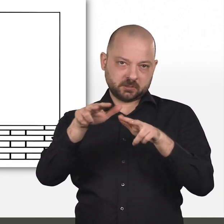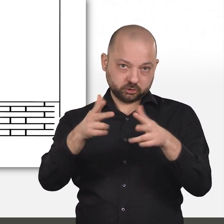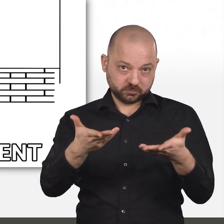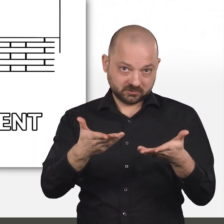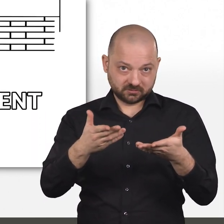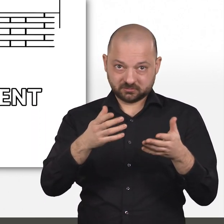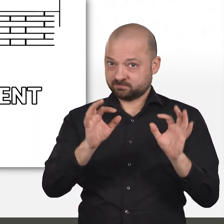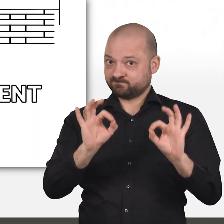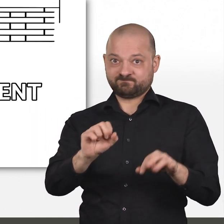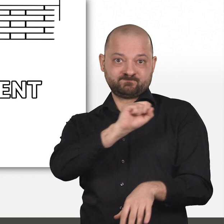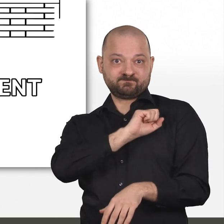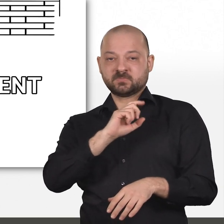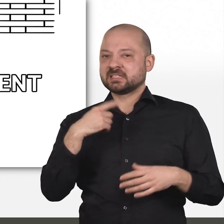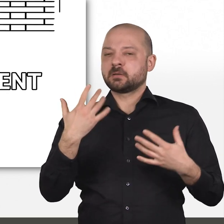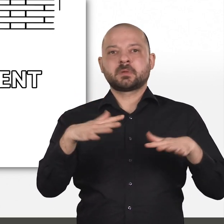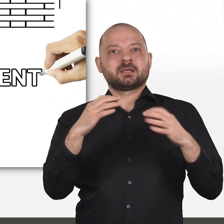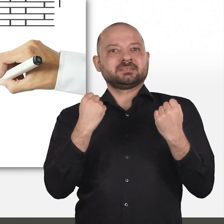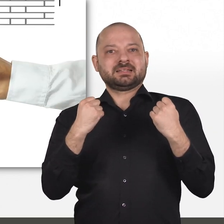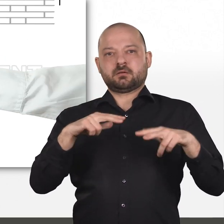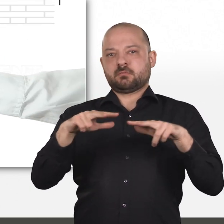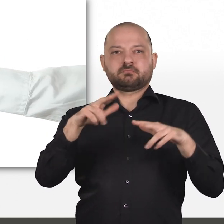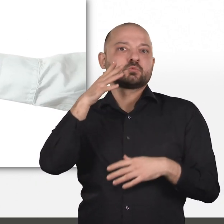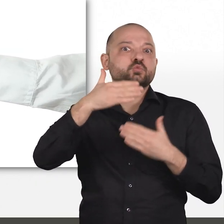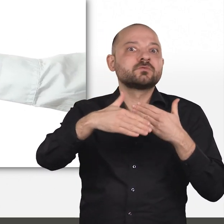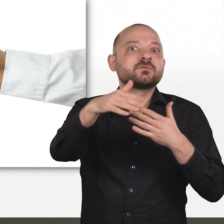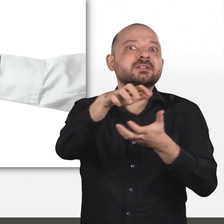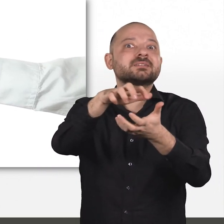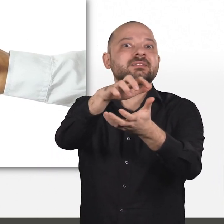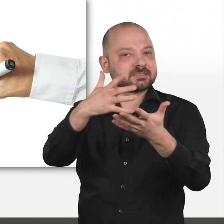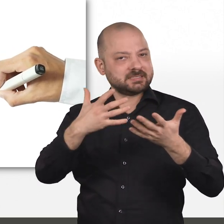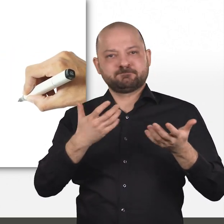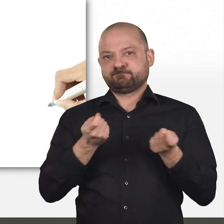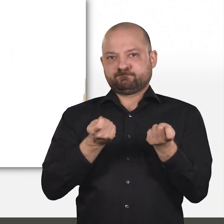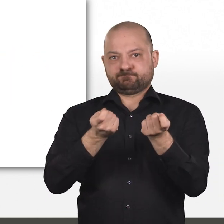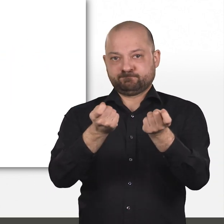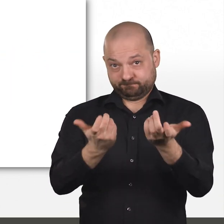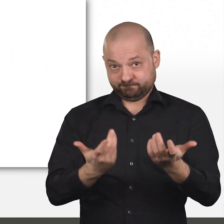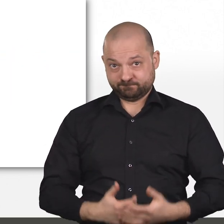für das Risiko- und Krisenmanagement und hilft, uns alle sicher durch zukünftige Krisen zu tragen.